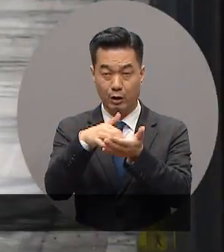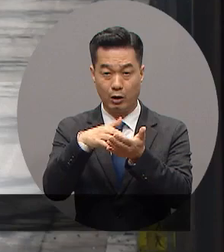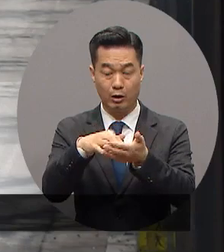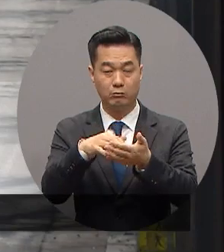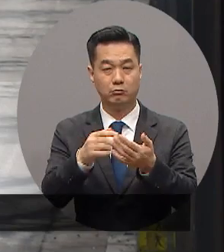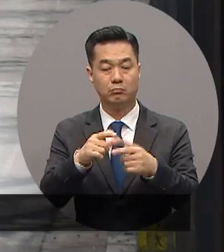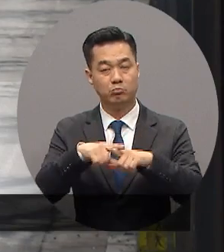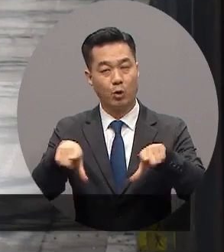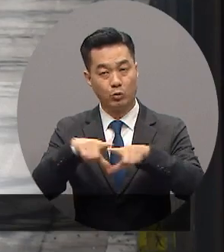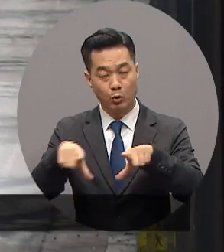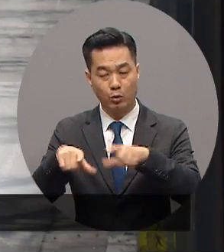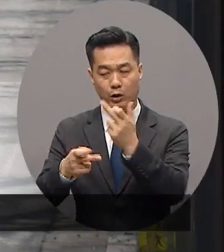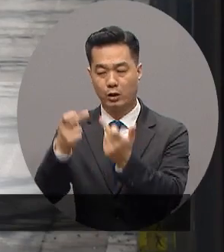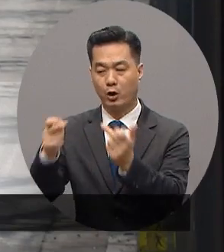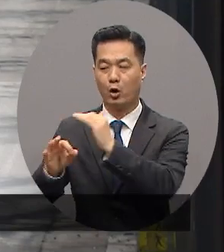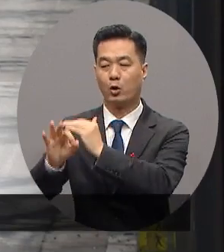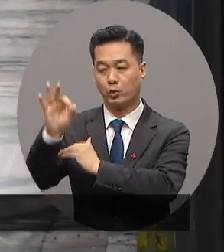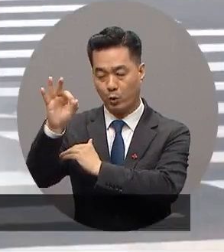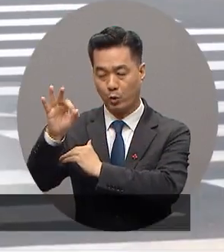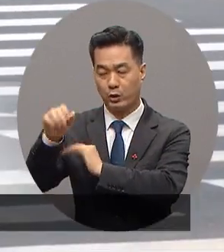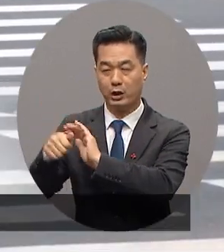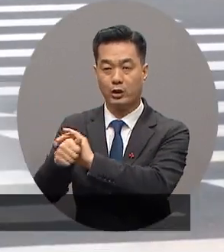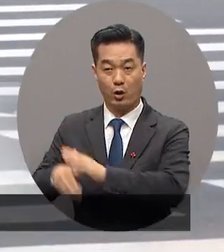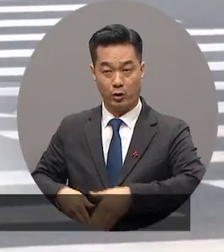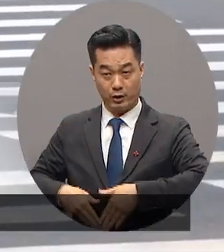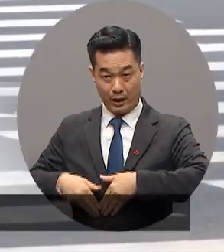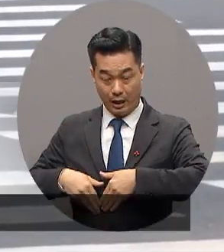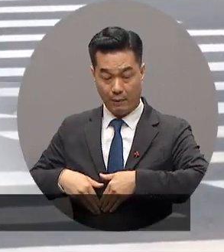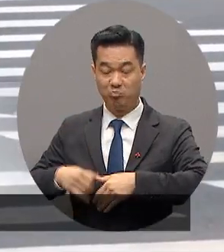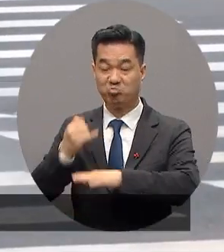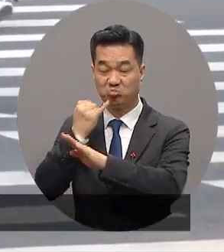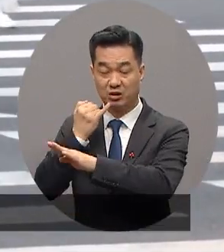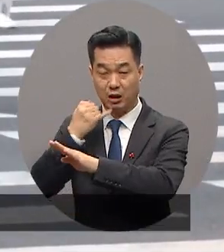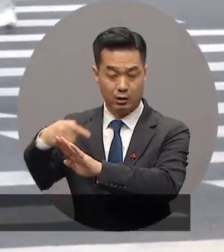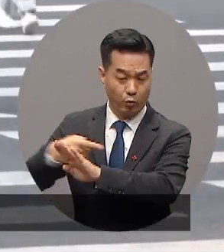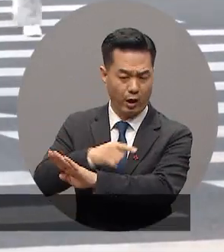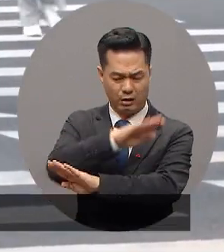오늘 미세먼지 농도는 보통 수준인 영동과 영남권을 제외하고 전국에서 나쁨 수준을